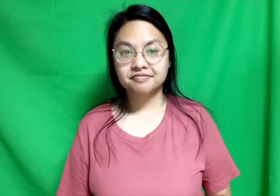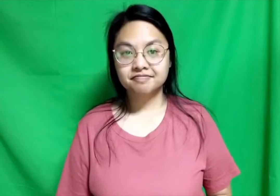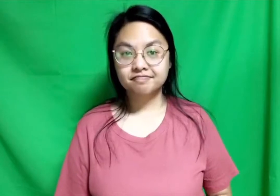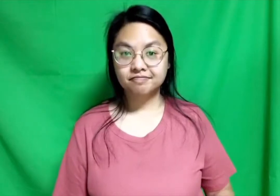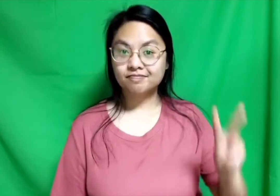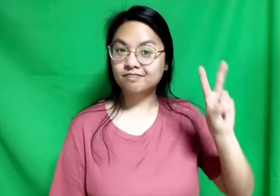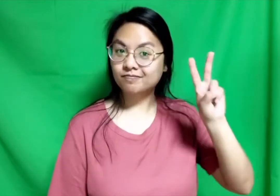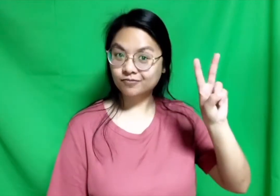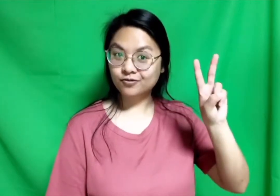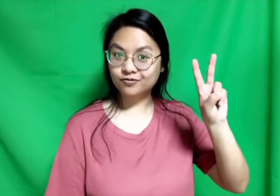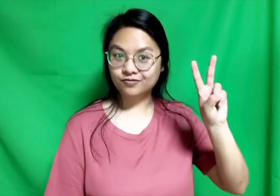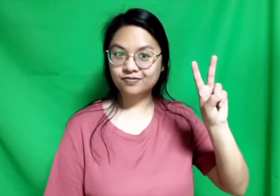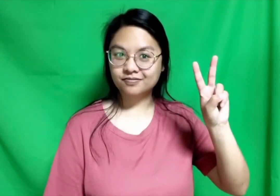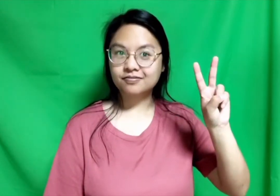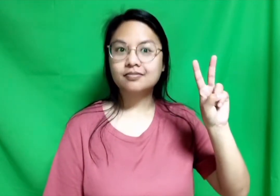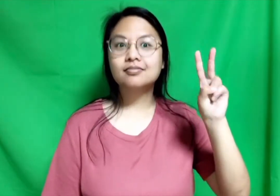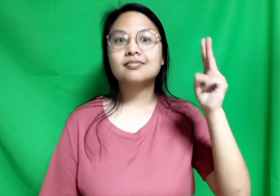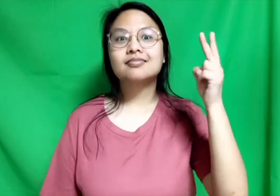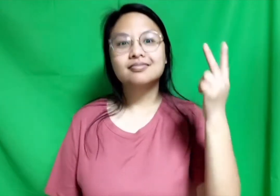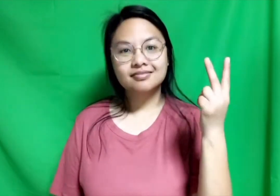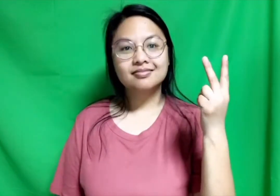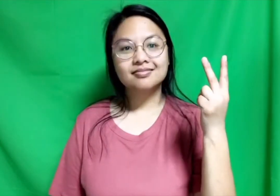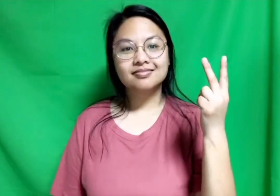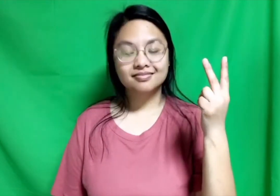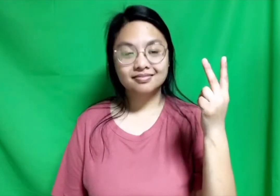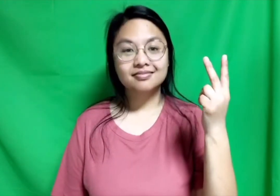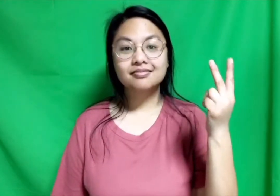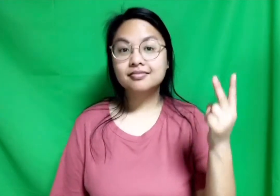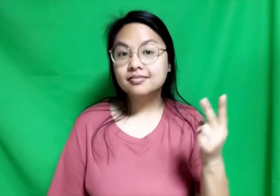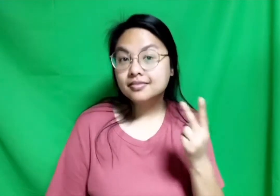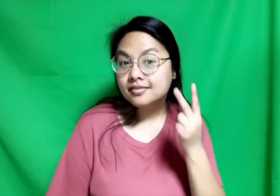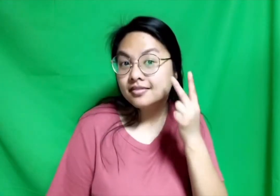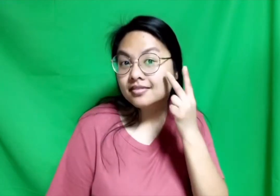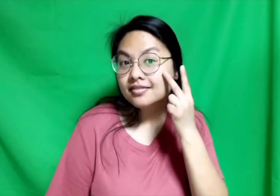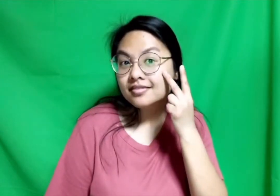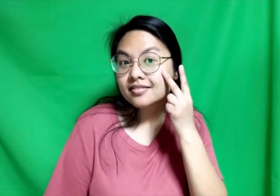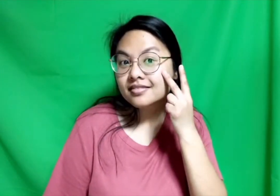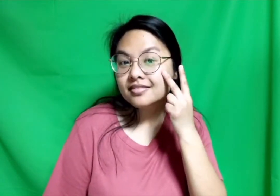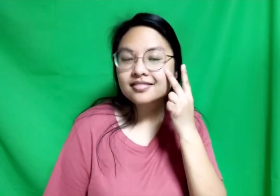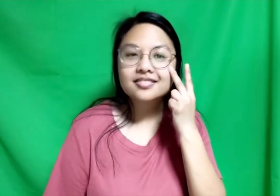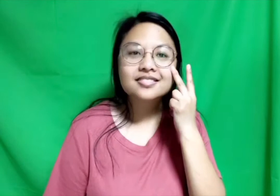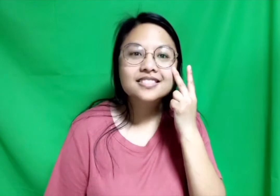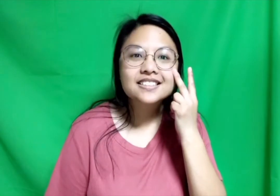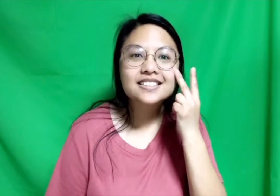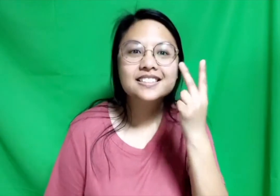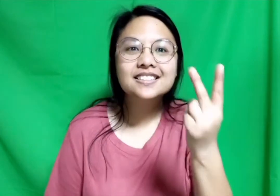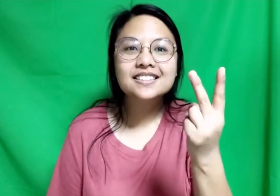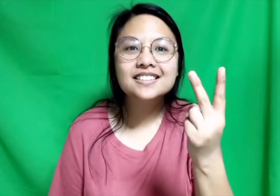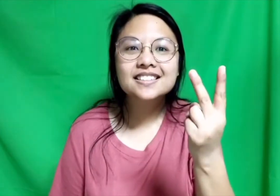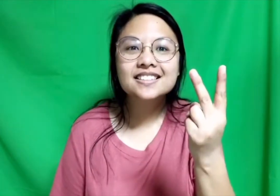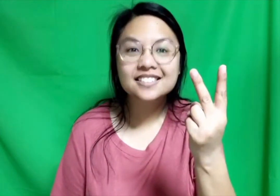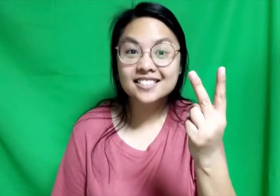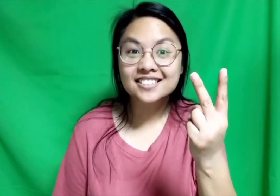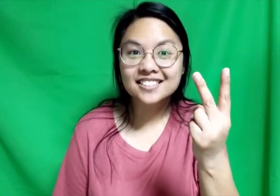Okay, we will do number start with 2 Then, flip! As you see now, it touches my upper cheek SEE Got it?